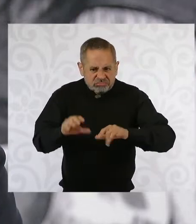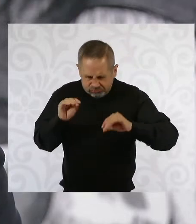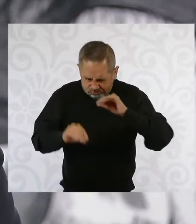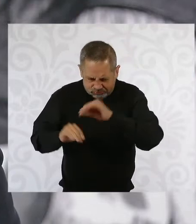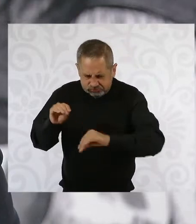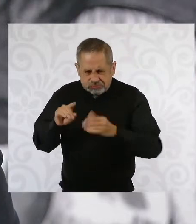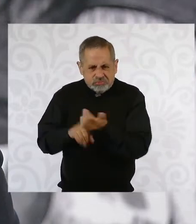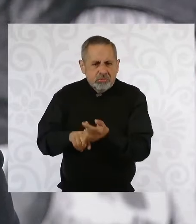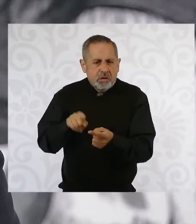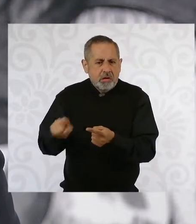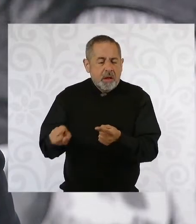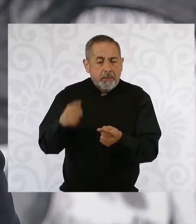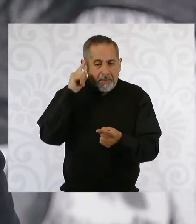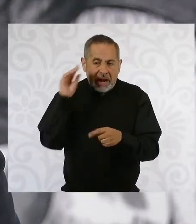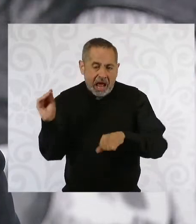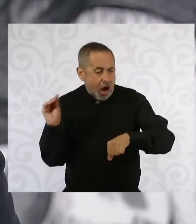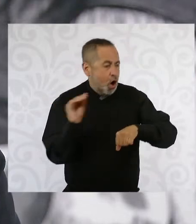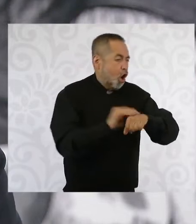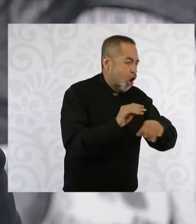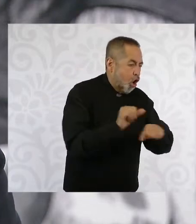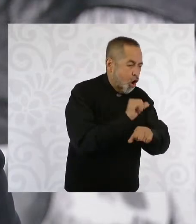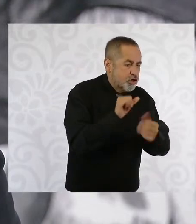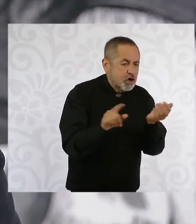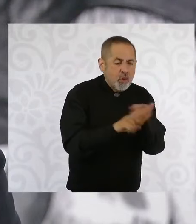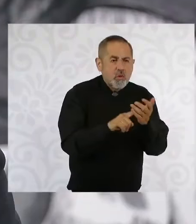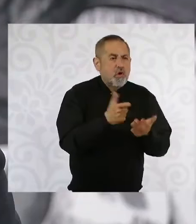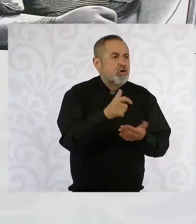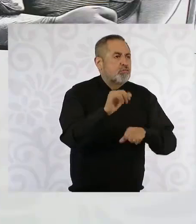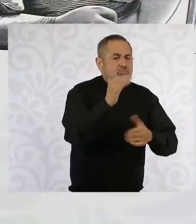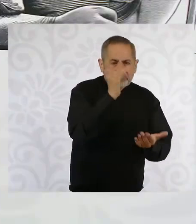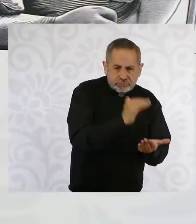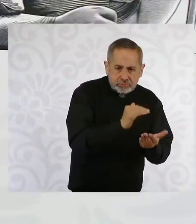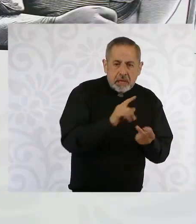especial para aplicaciones vehiculares y sistemas de seguridad pasiva con énfasis